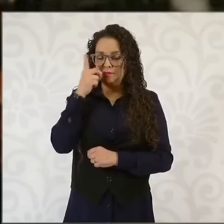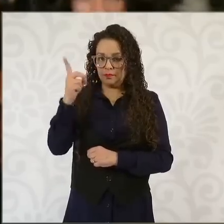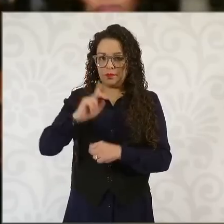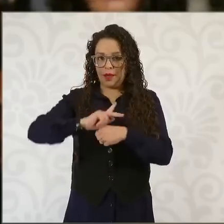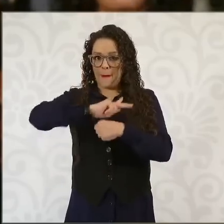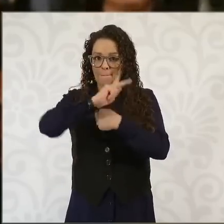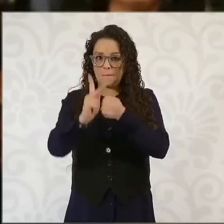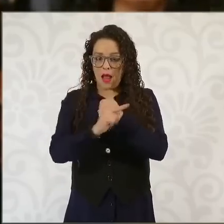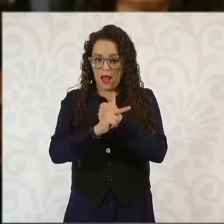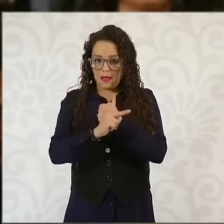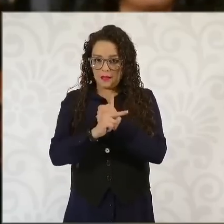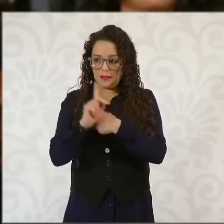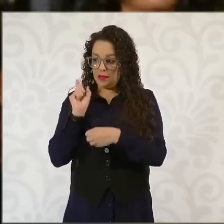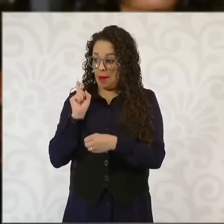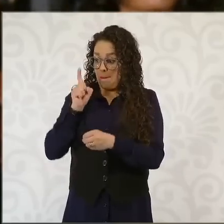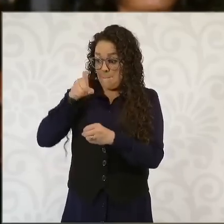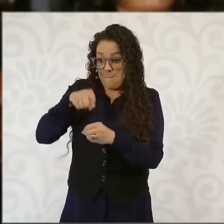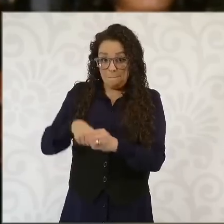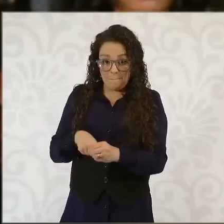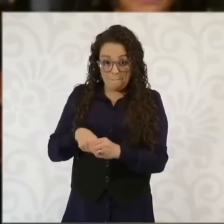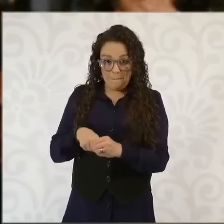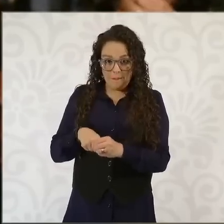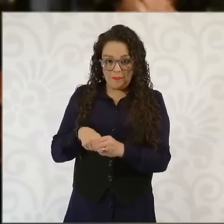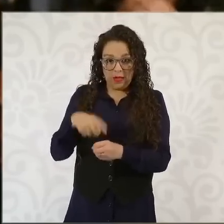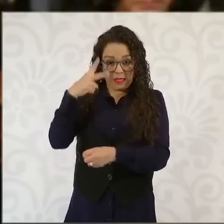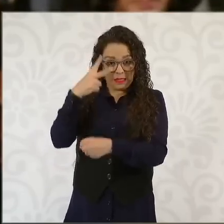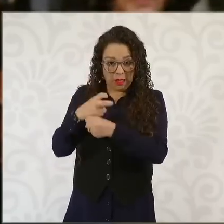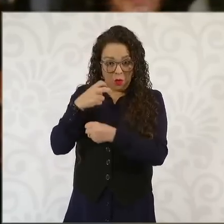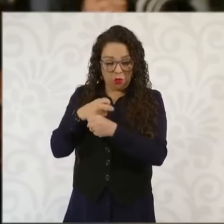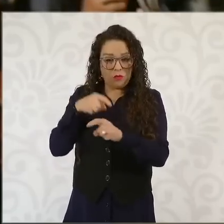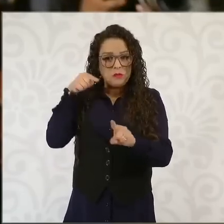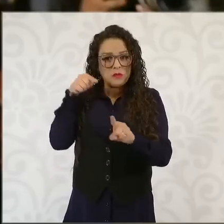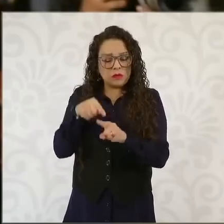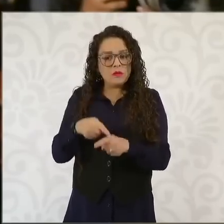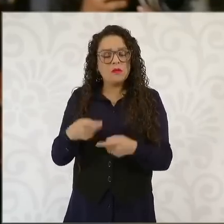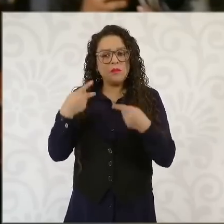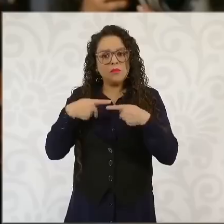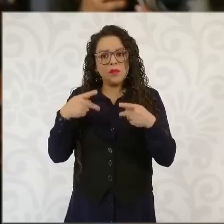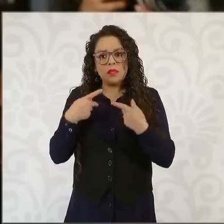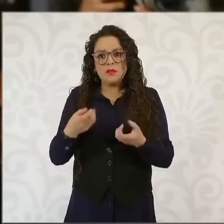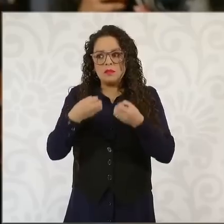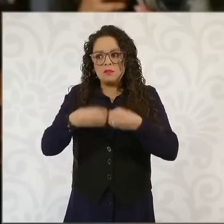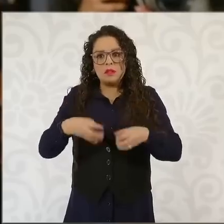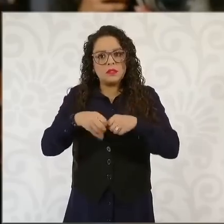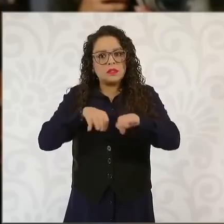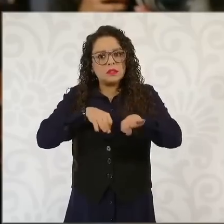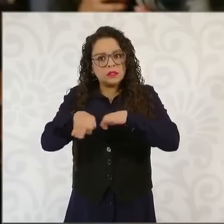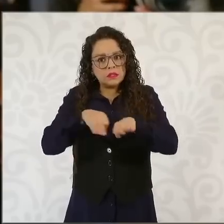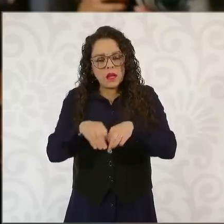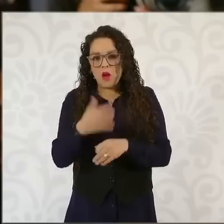con menos desempleo Cómo es que se logra esto Cómo logra esto el país frente a factores externos como